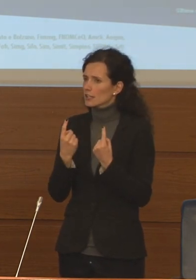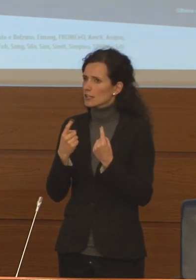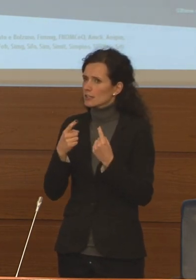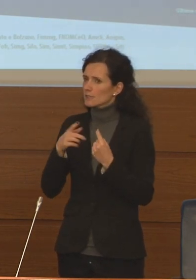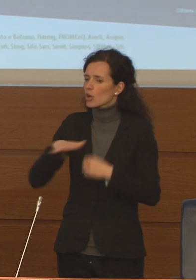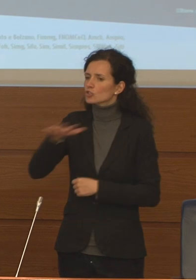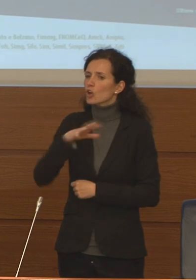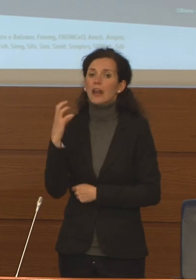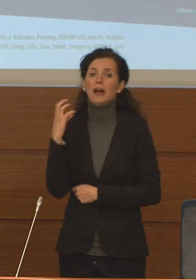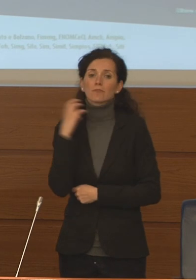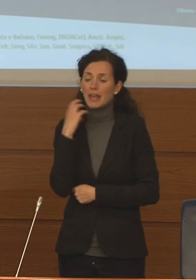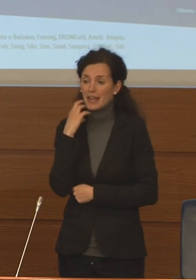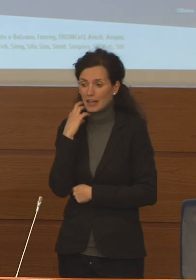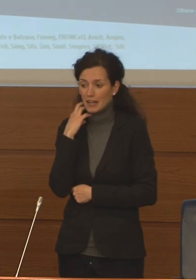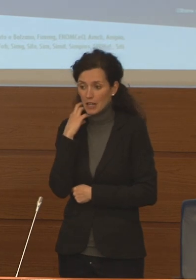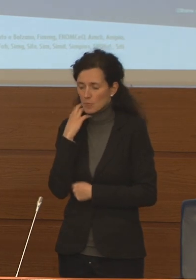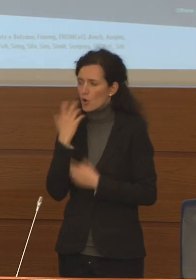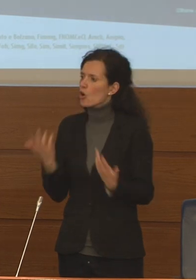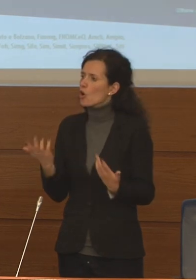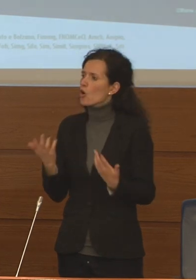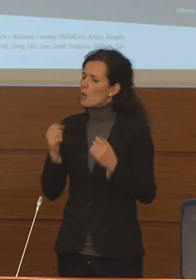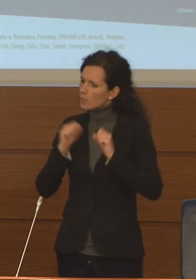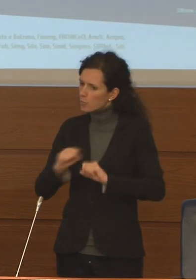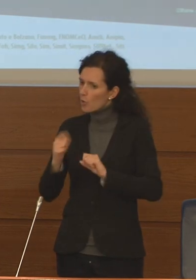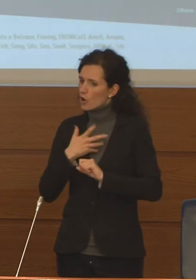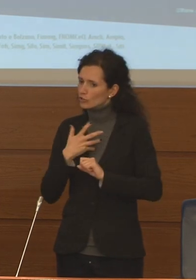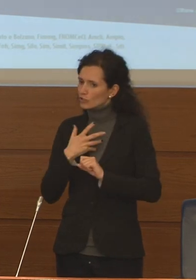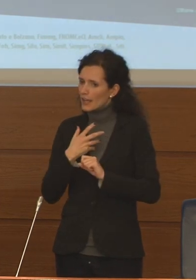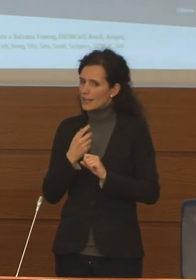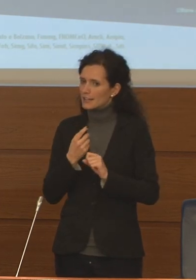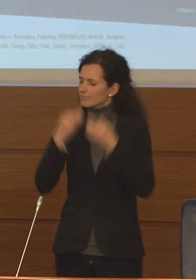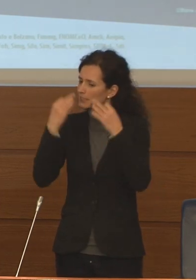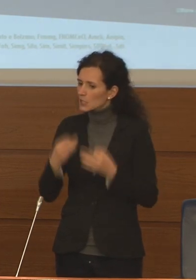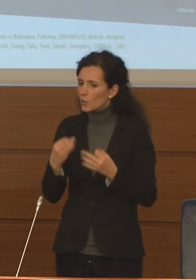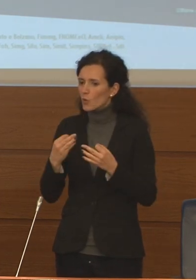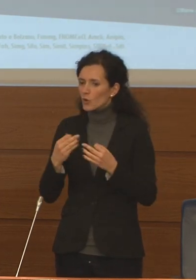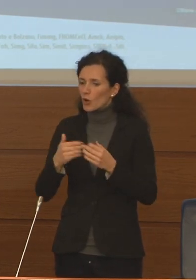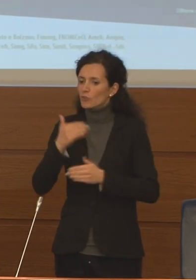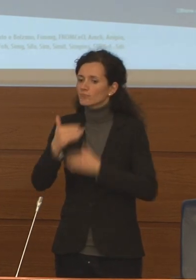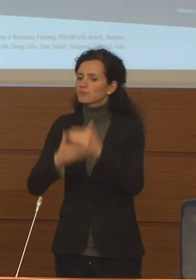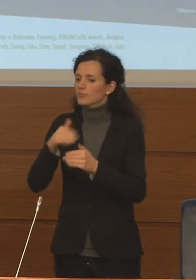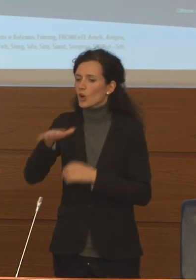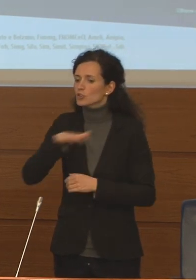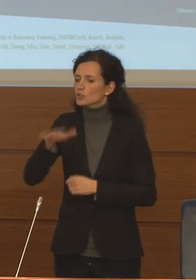c'è l'ipotesi di istituire nuove zone rosse oltre a quelle che già ci sono?